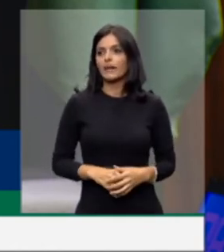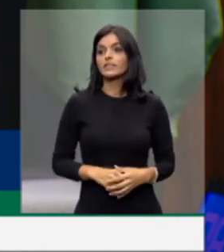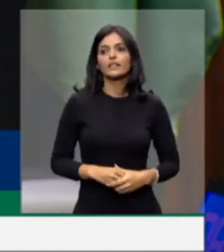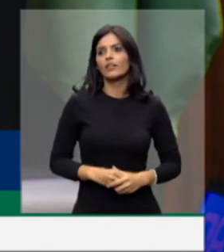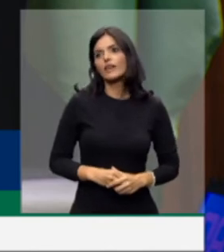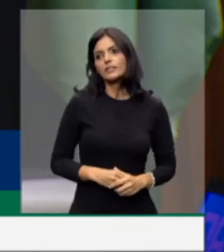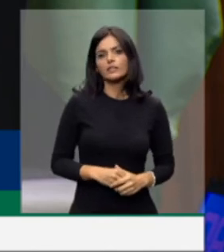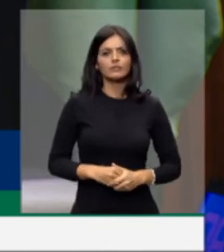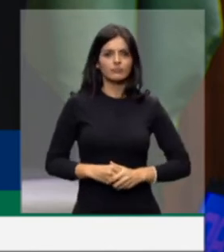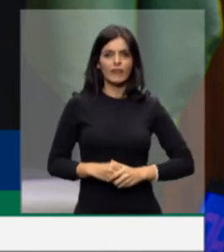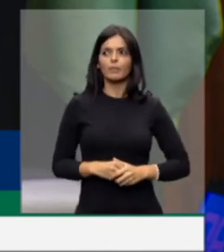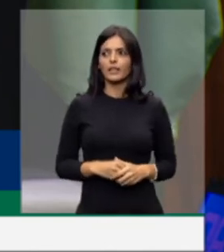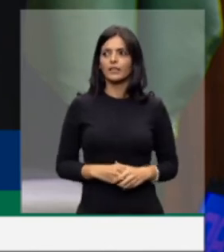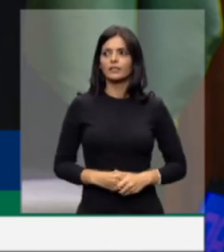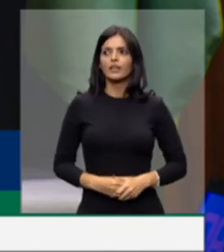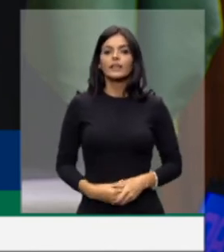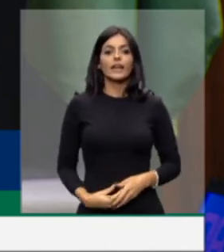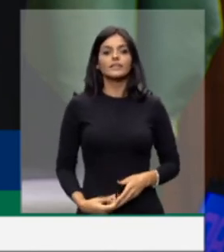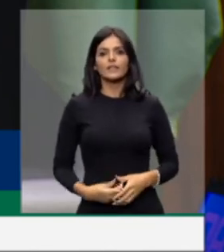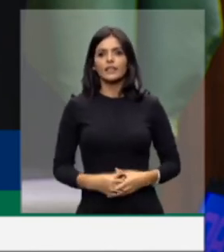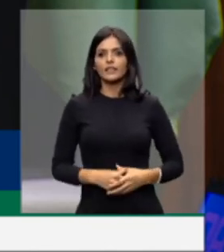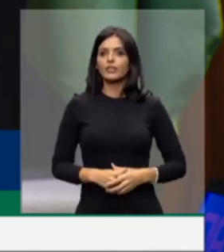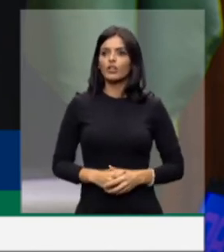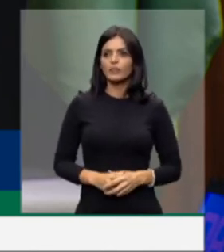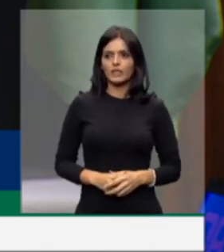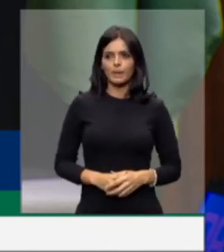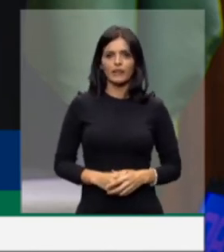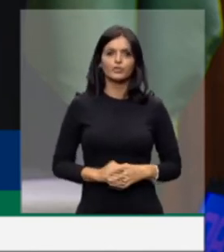CONSTITUIÇÃO, PORTANTO, SE CONSTITUCIONALIZO OU E VAI SER PERMANENTE, UMA VITÓRIA HISTÓRICA DA CÂMARA DOS